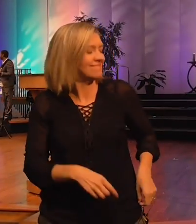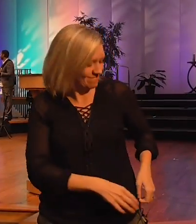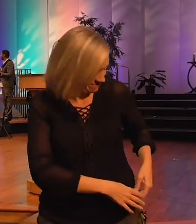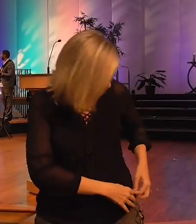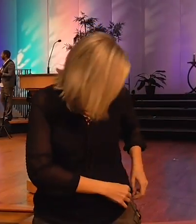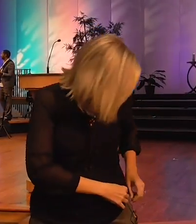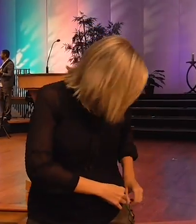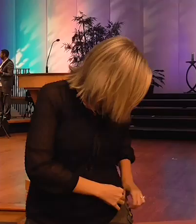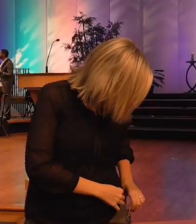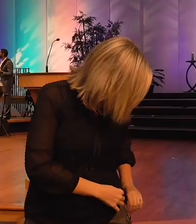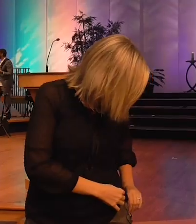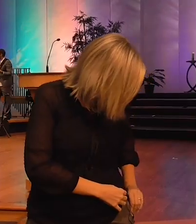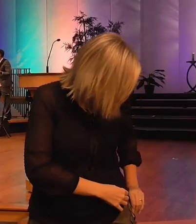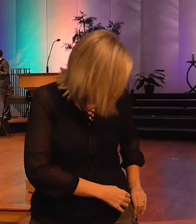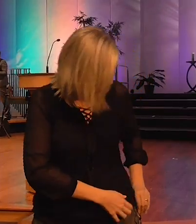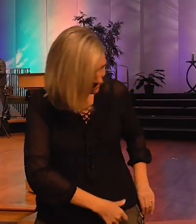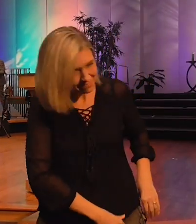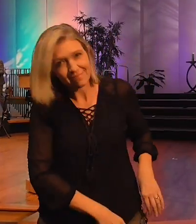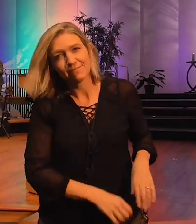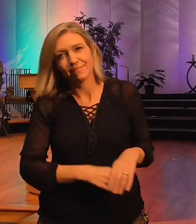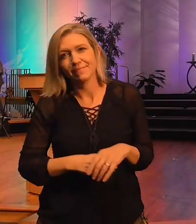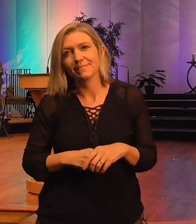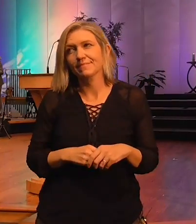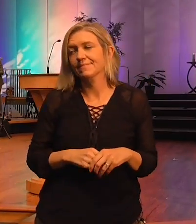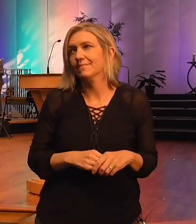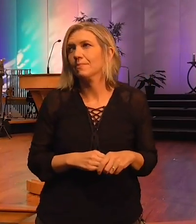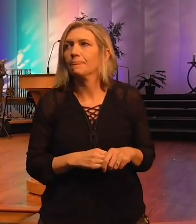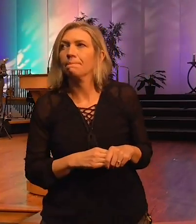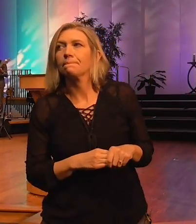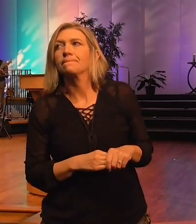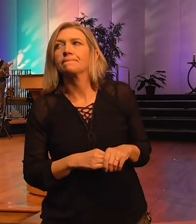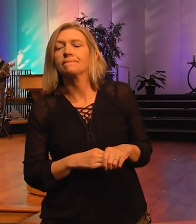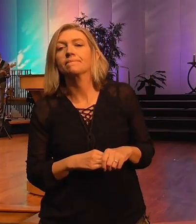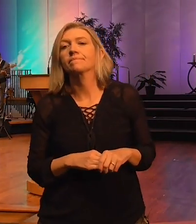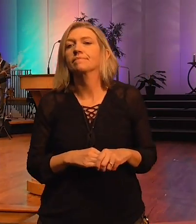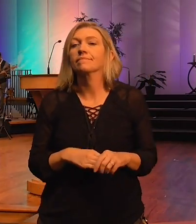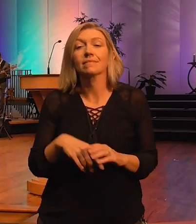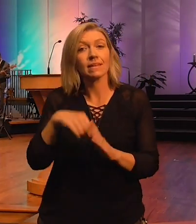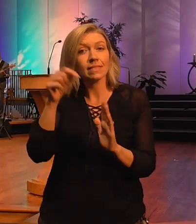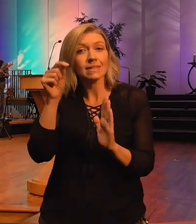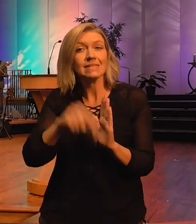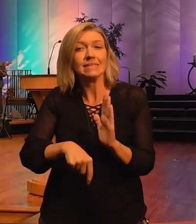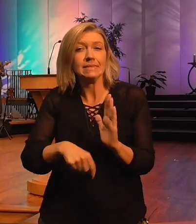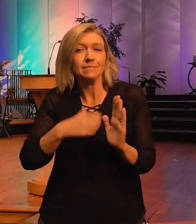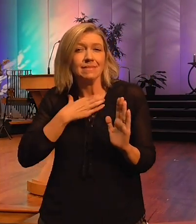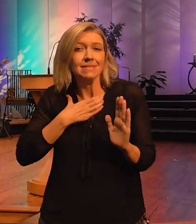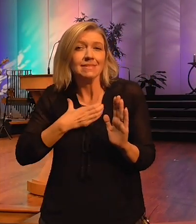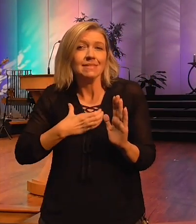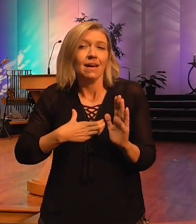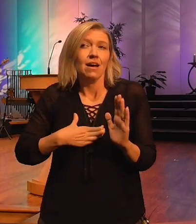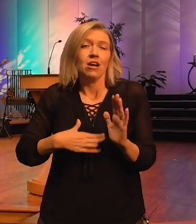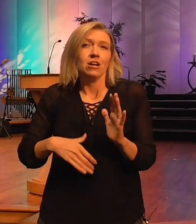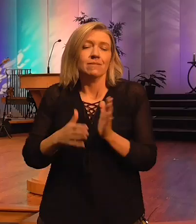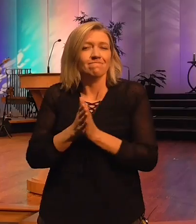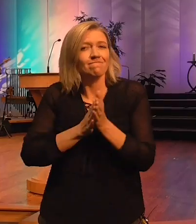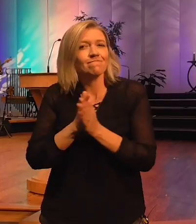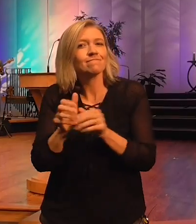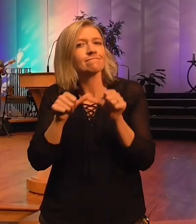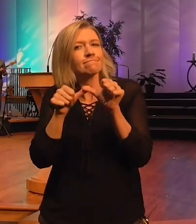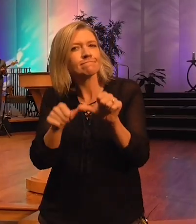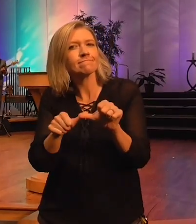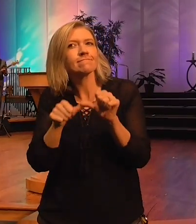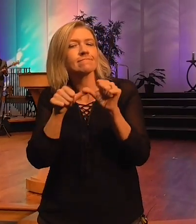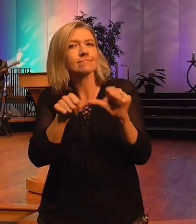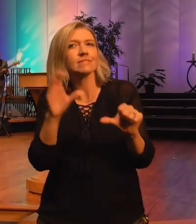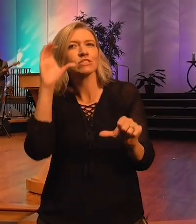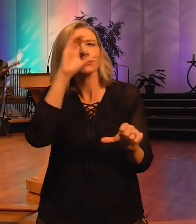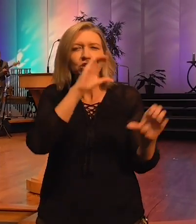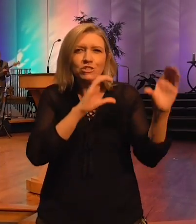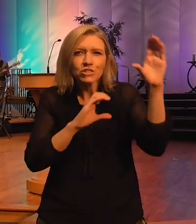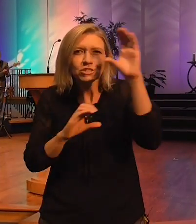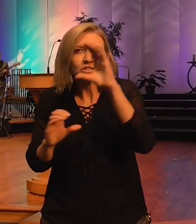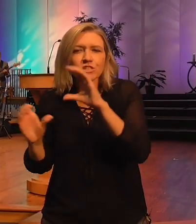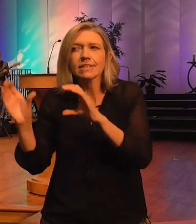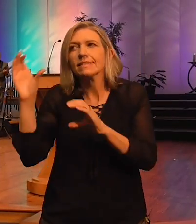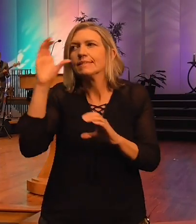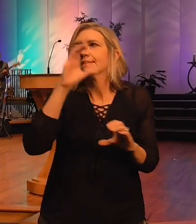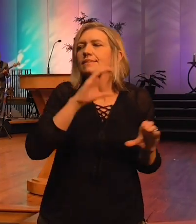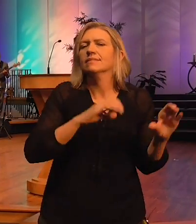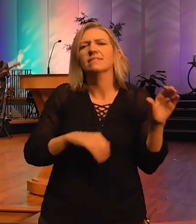yo el deseo más profundo Seguí buscando seguro en el tiempo son el corazón